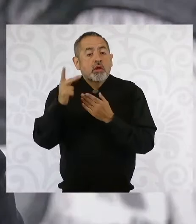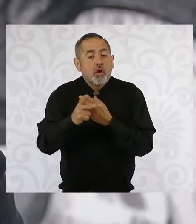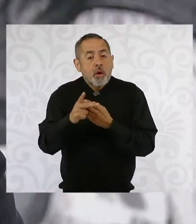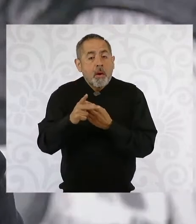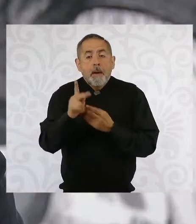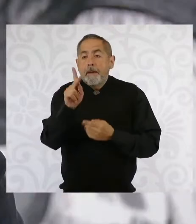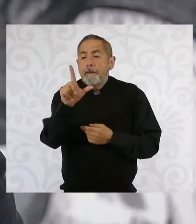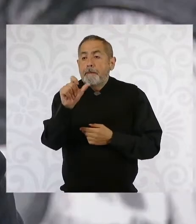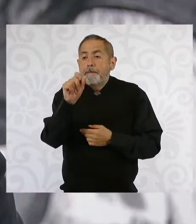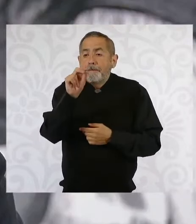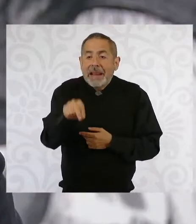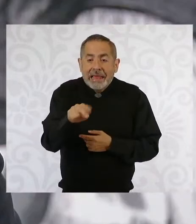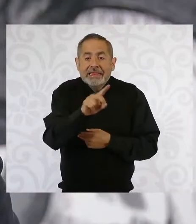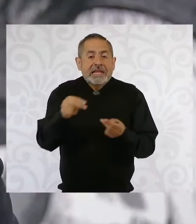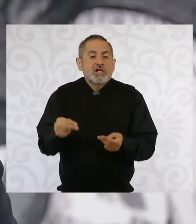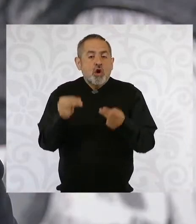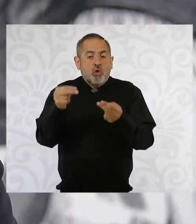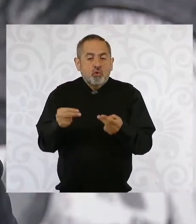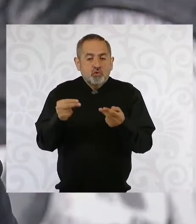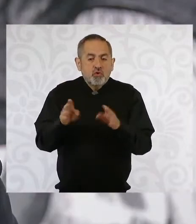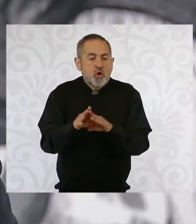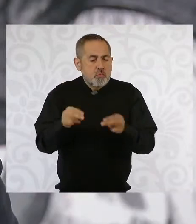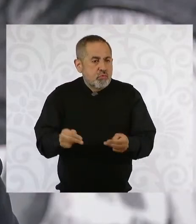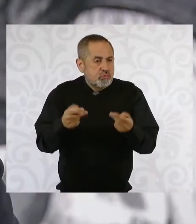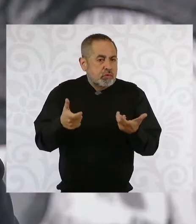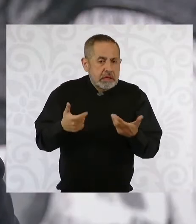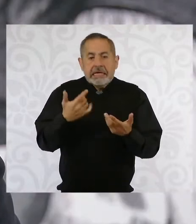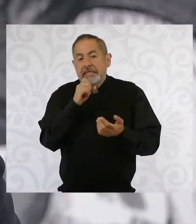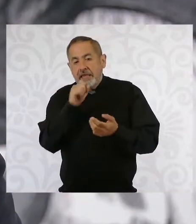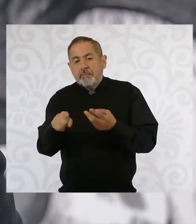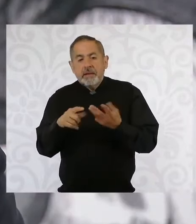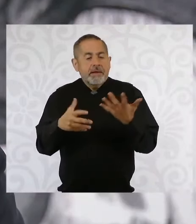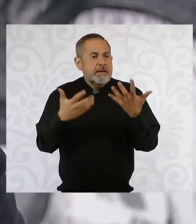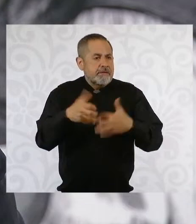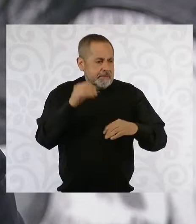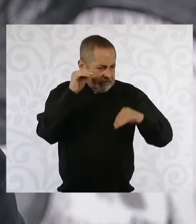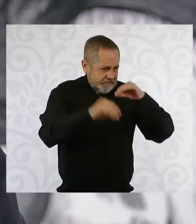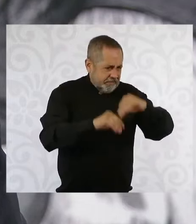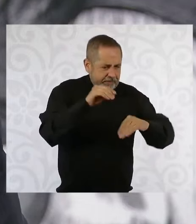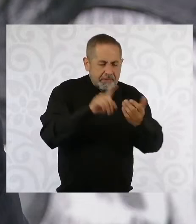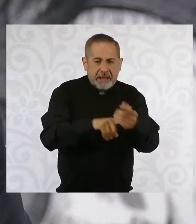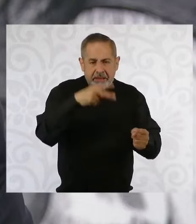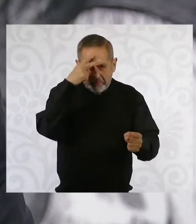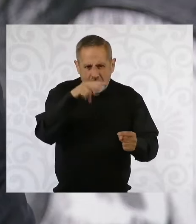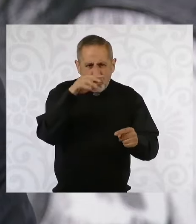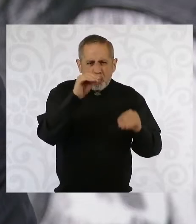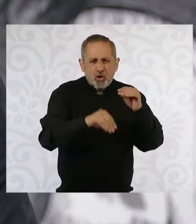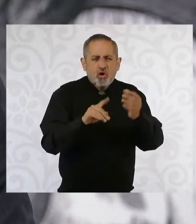anteproyecto de plantas o una planta de vehículos ligeros eléctricos en México esto lo hacemos a